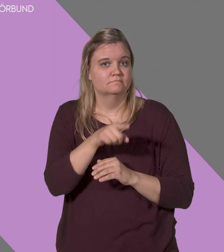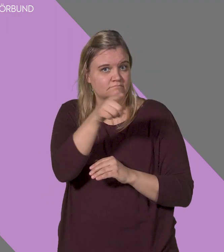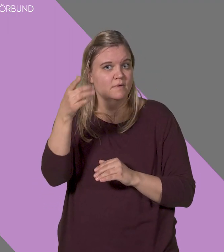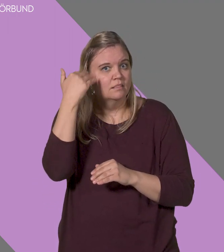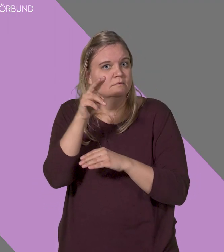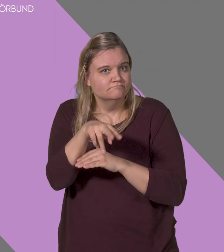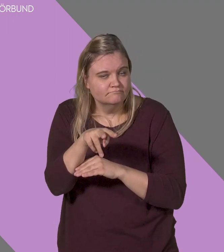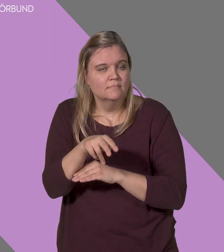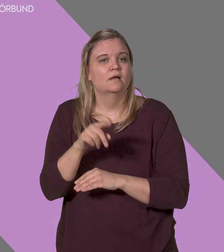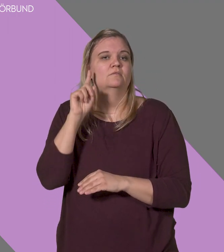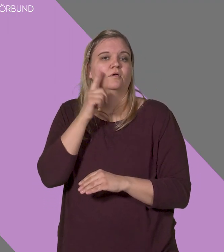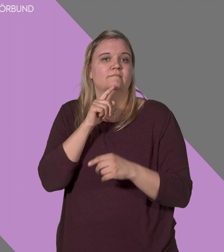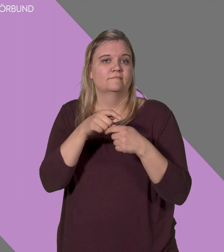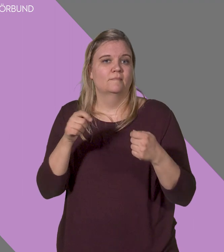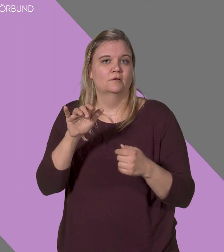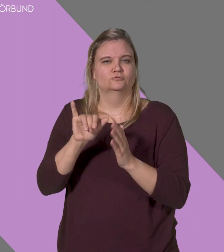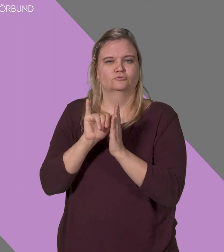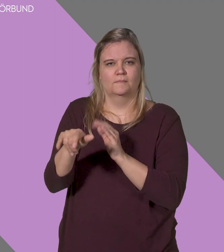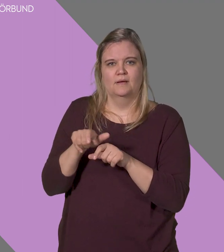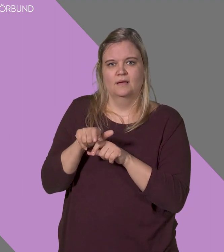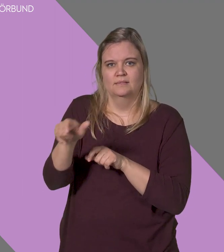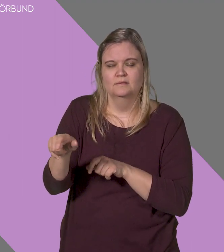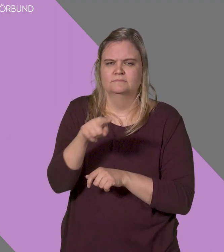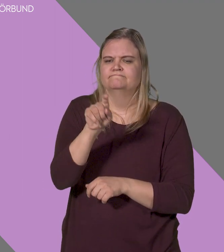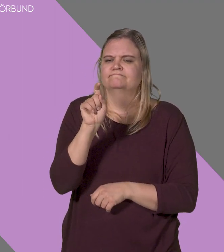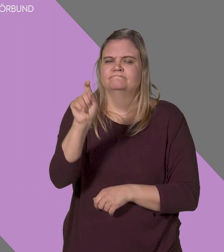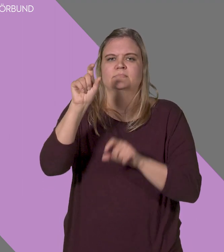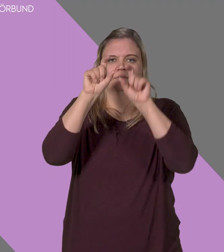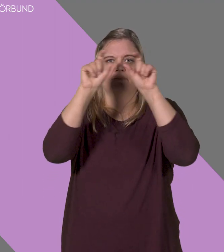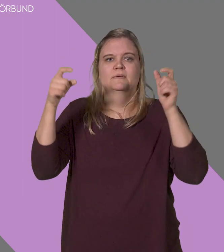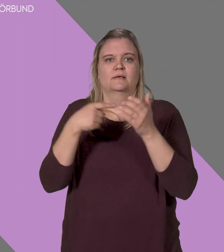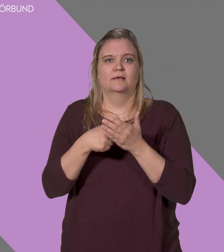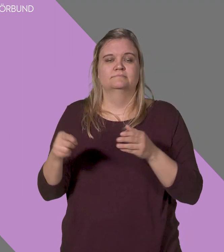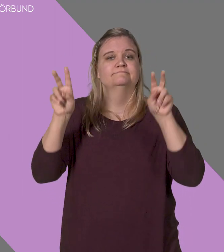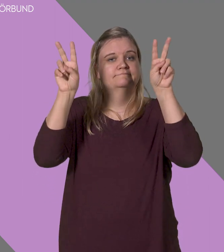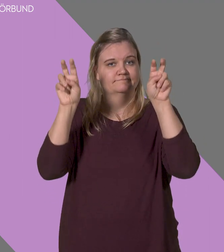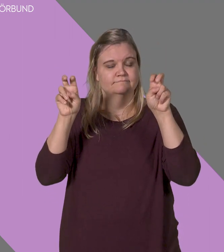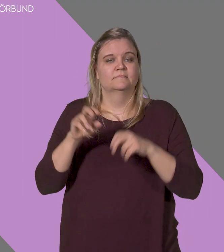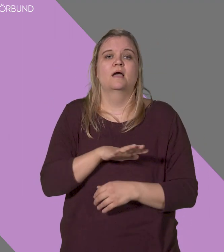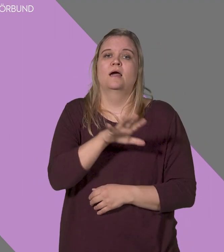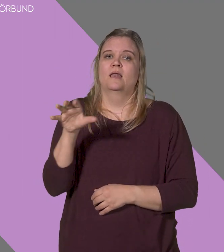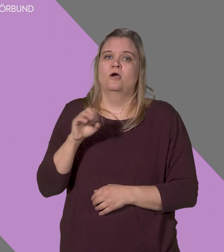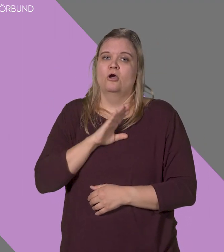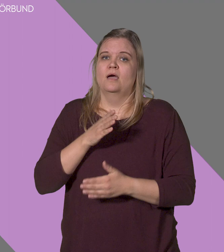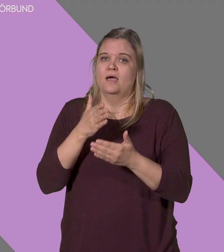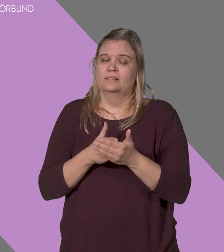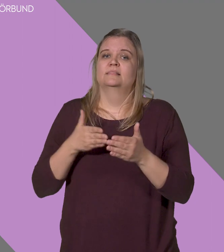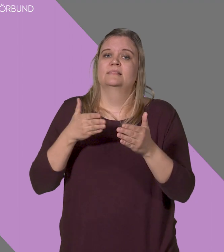som anordnades av Finlands Dövas Förbund under temat - "Alla har rätt till information", som nu finns tillgängligt -